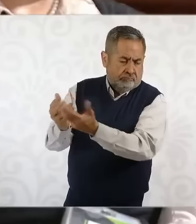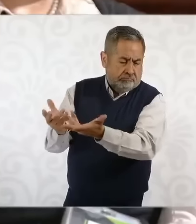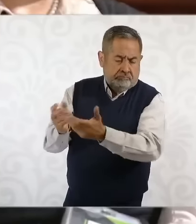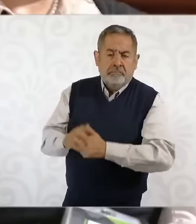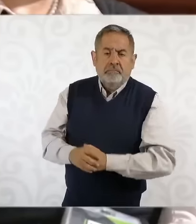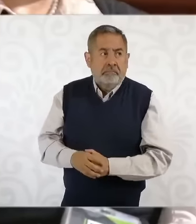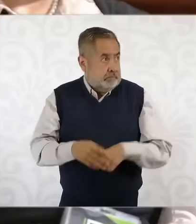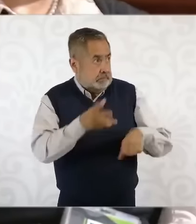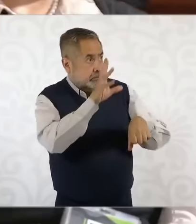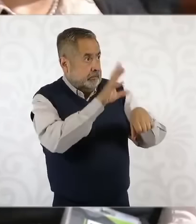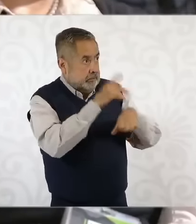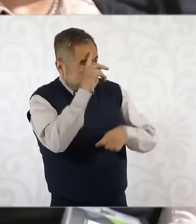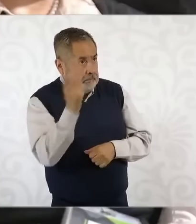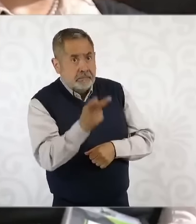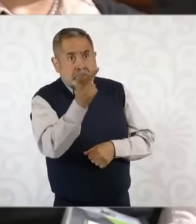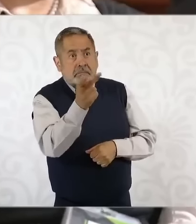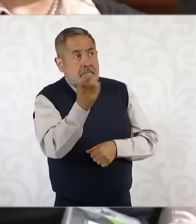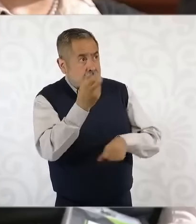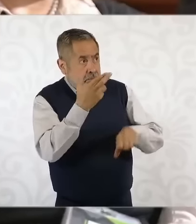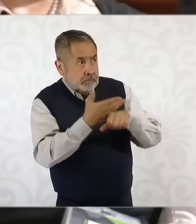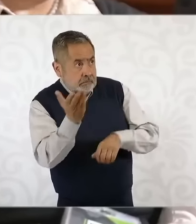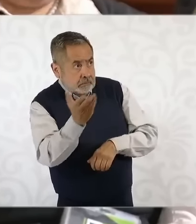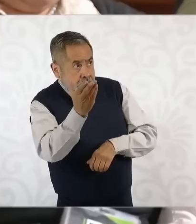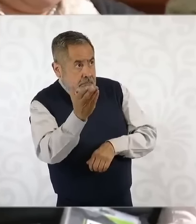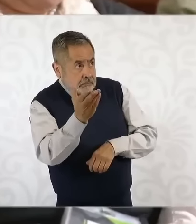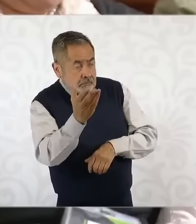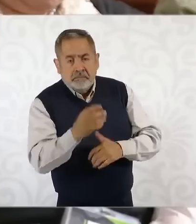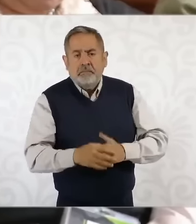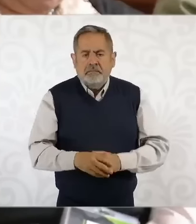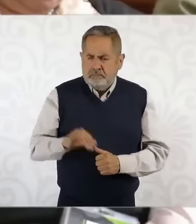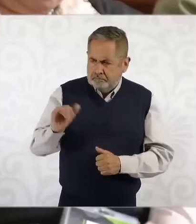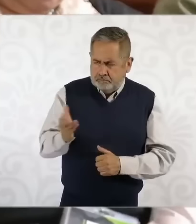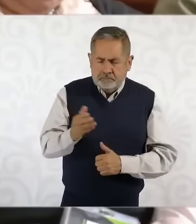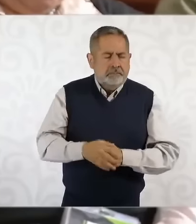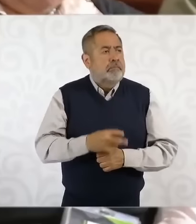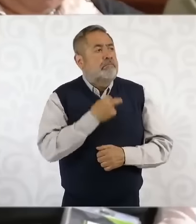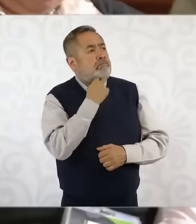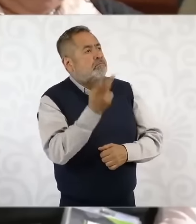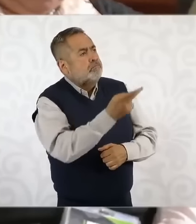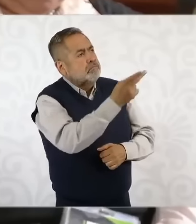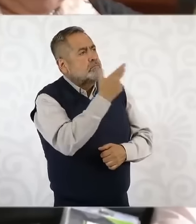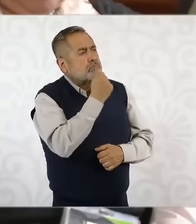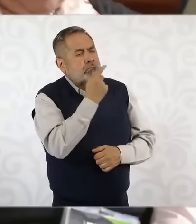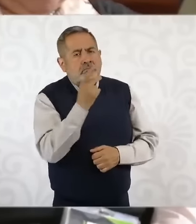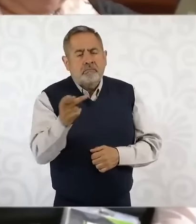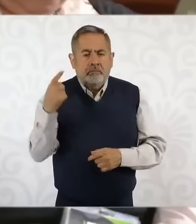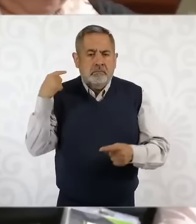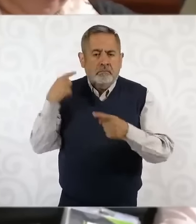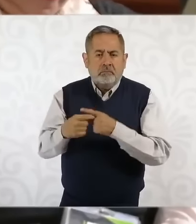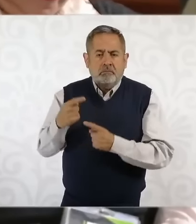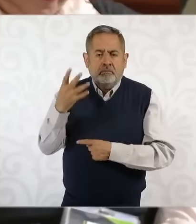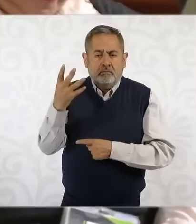García Jaruch. Secretario, preguntarle a casi 4 meses de la muerte de Nemesio Seguera Cervantes,